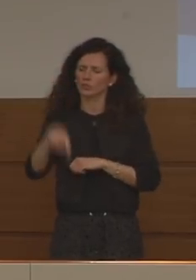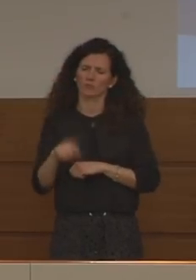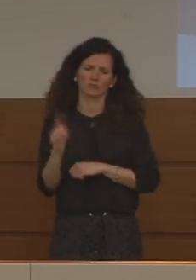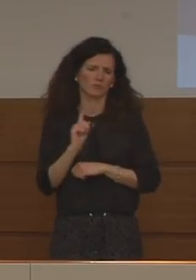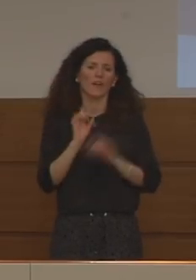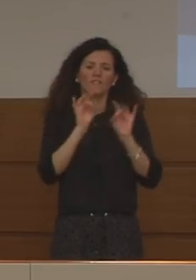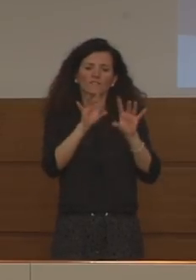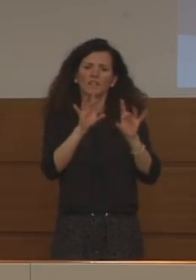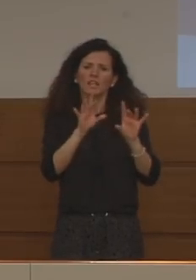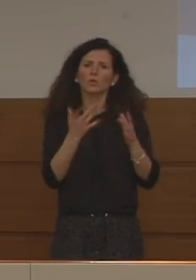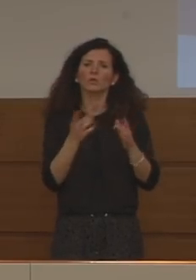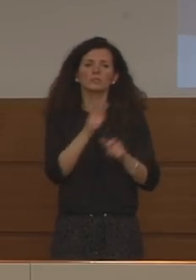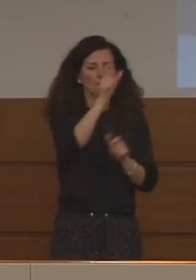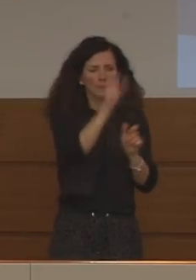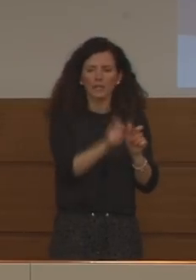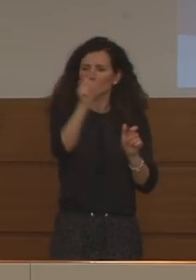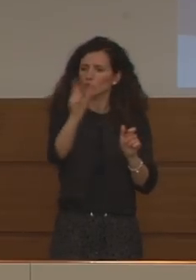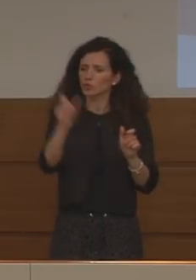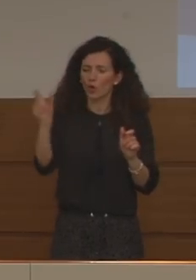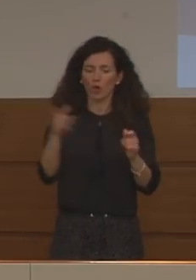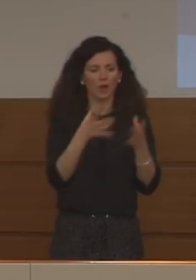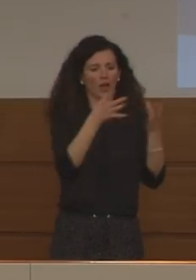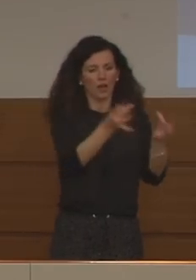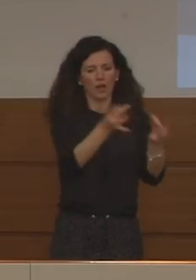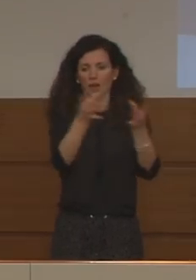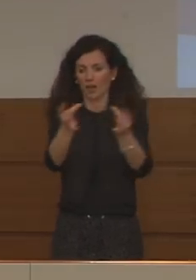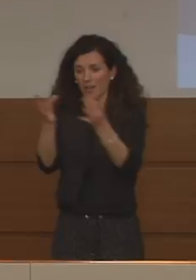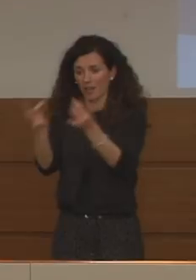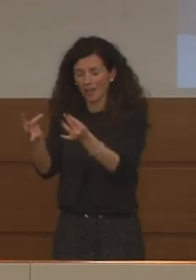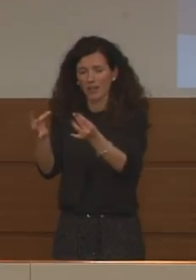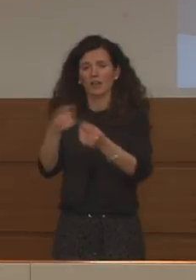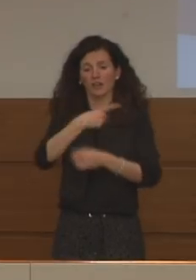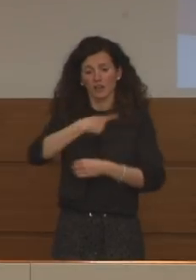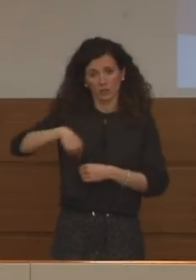persona e dove riduciamo il distanziamento sociale – avvenga in